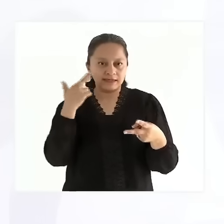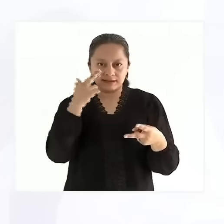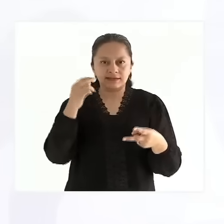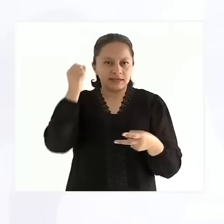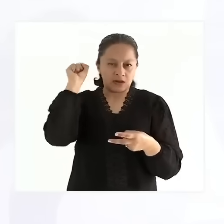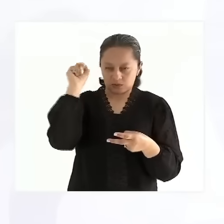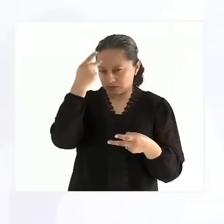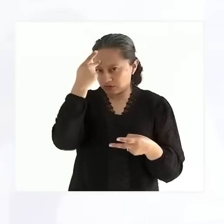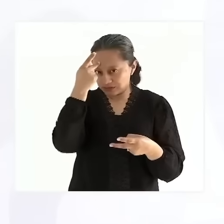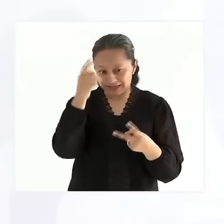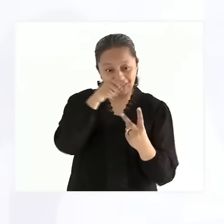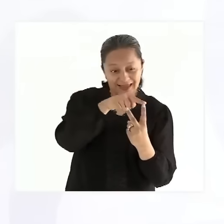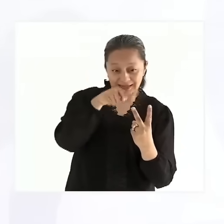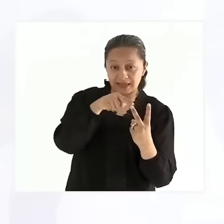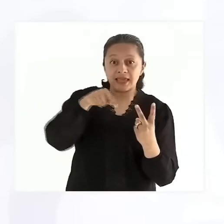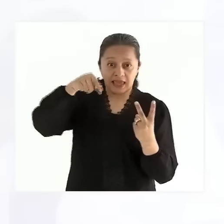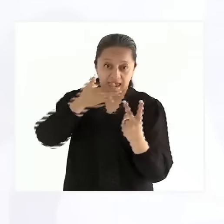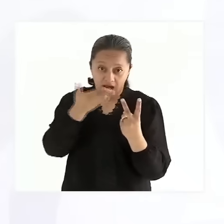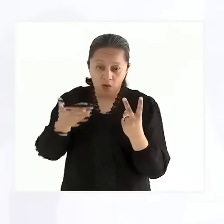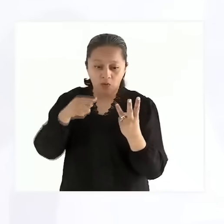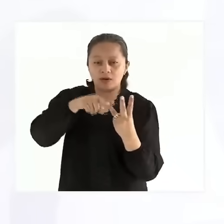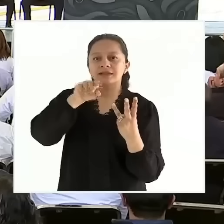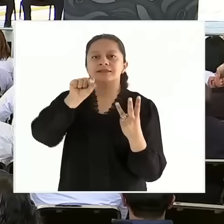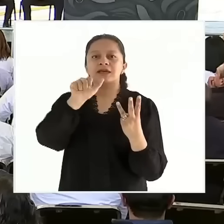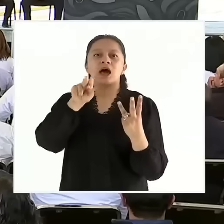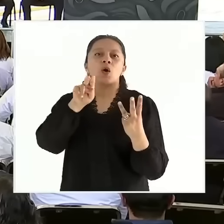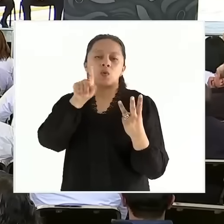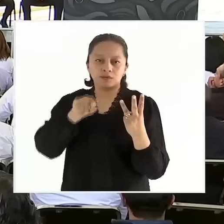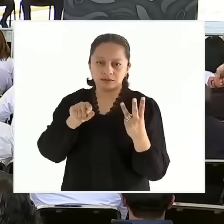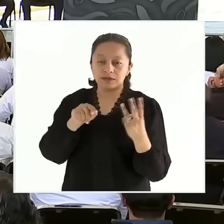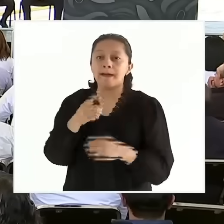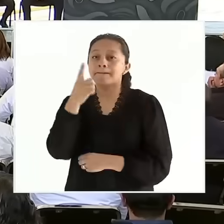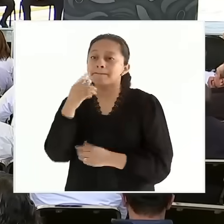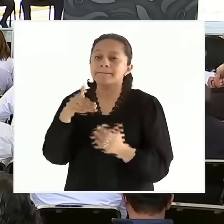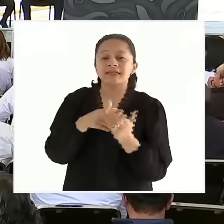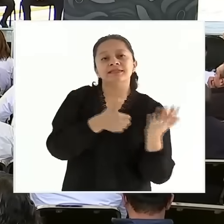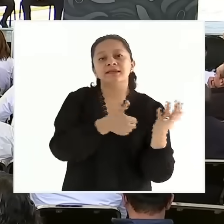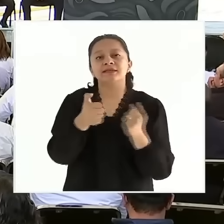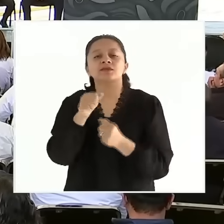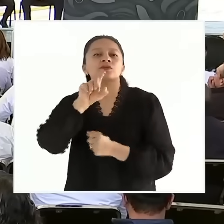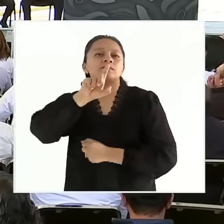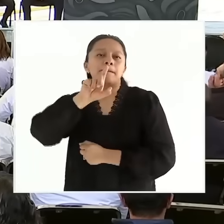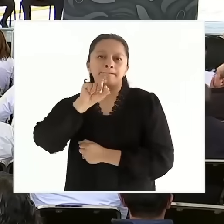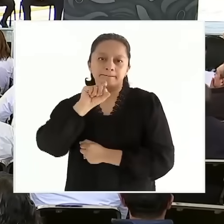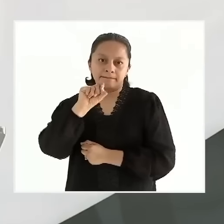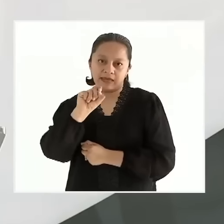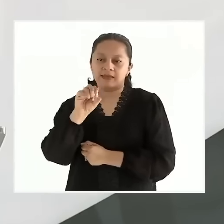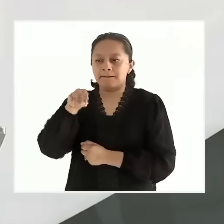estas tres centrales han agregado en este año 1620 MW de capacidad a todo el sistema.